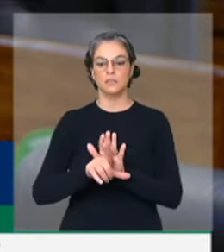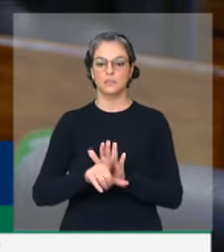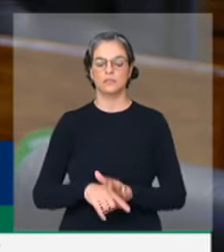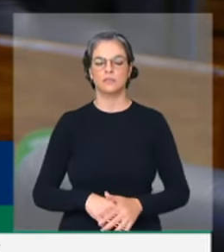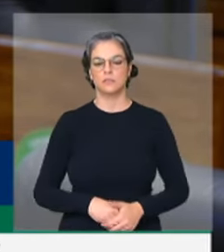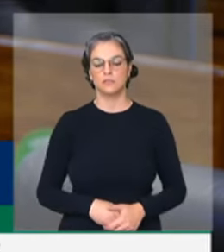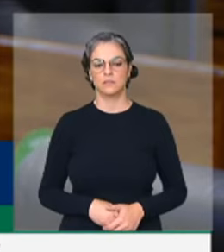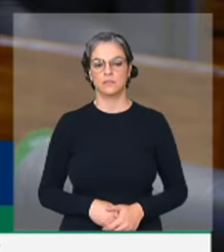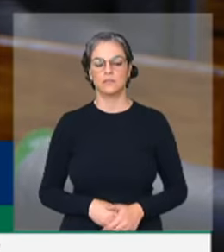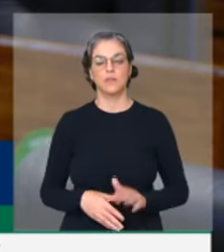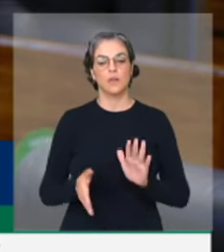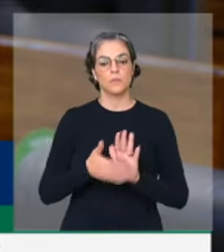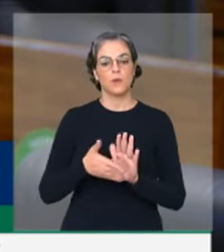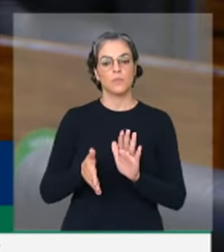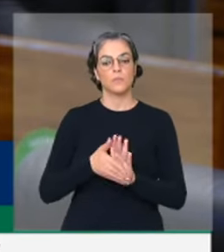PROGRAMA QUE ELE DENOMINA